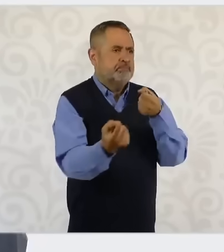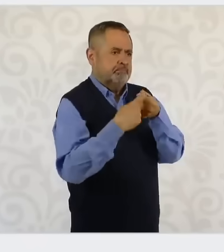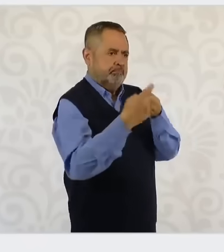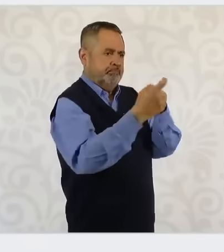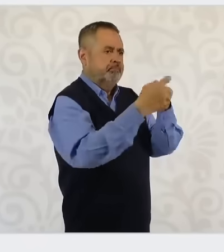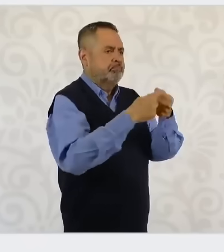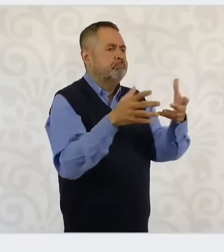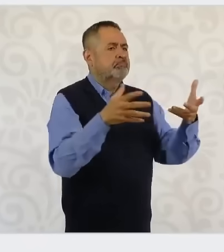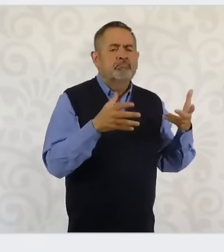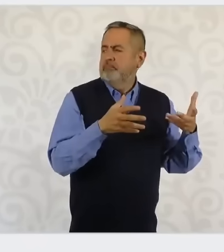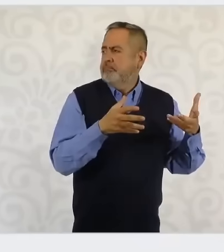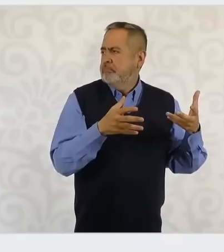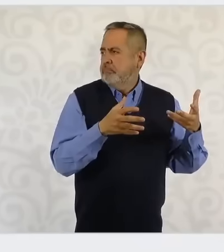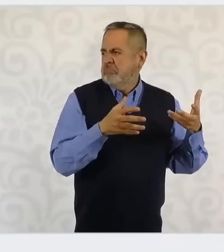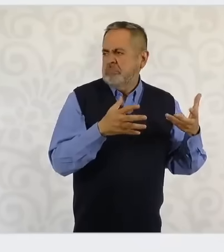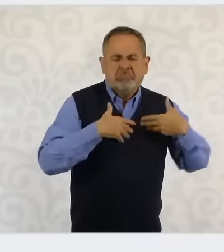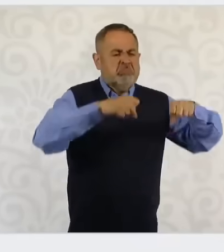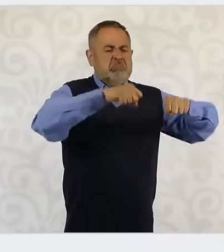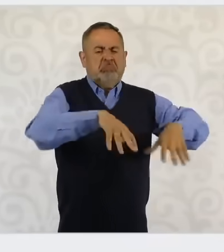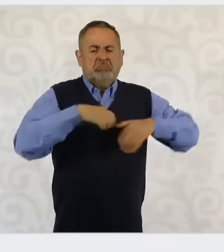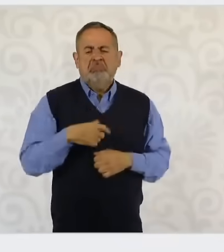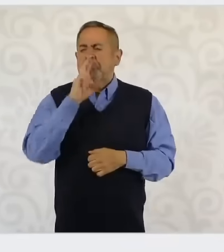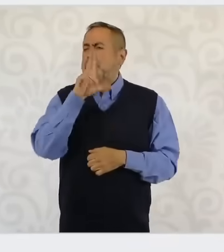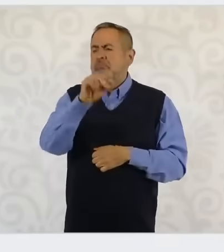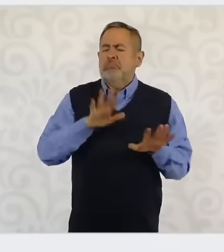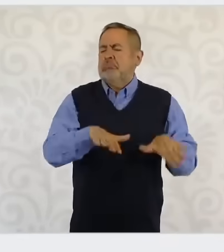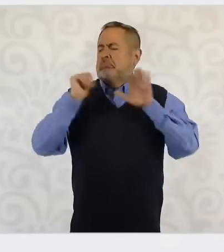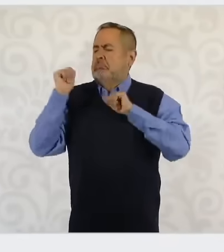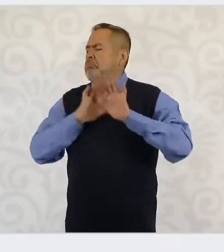dijeron "No no fíjense que mejor no participamos mejor ya nos echamos para atrás ya no decidimos."